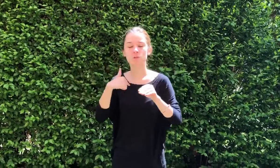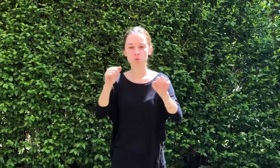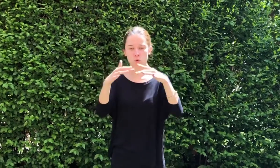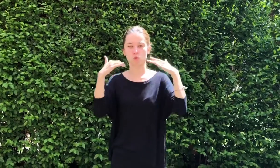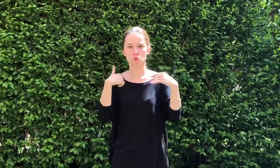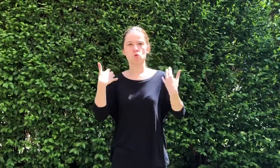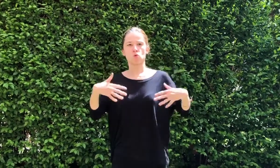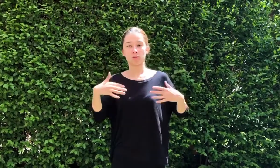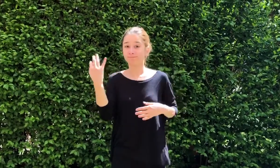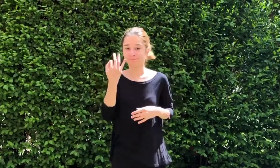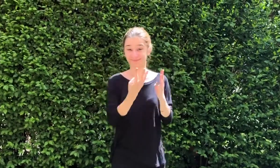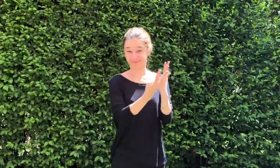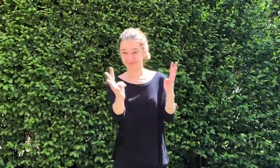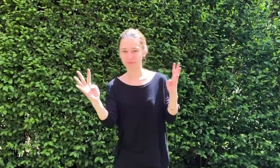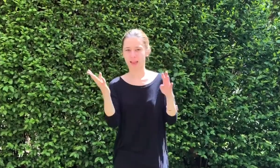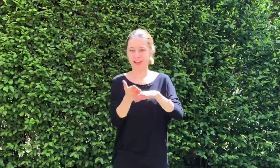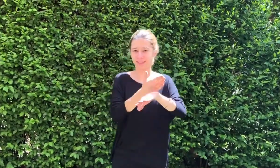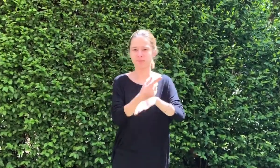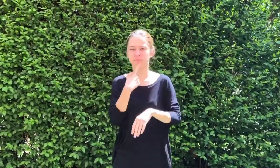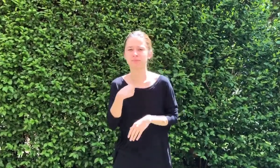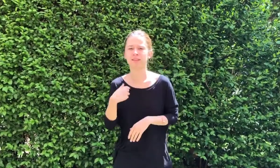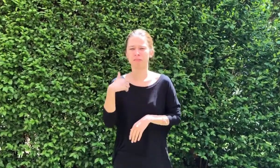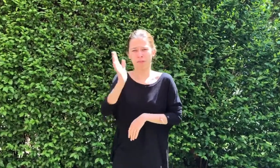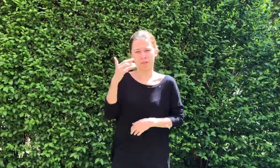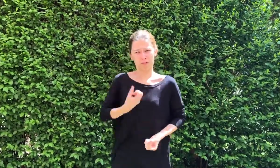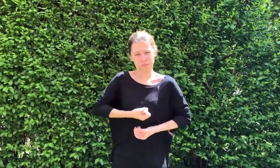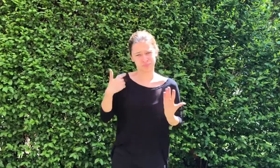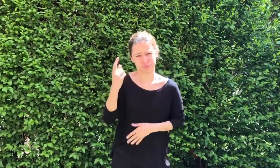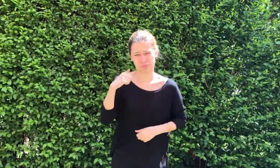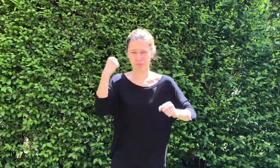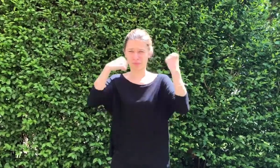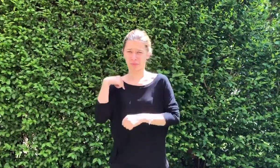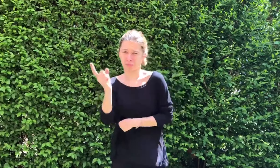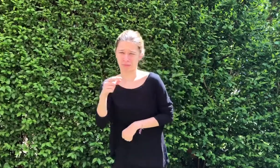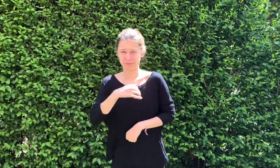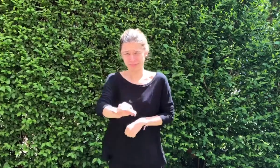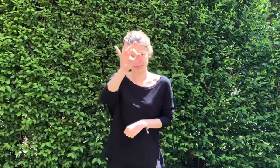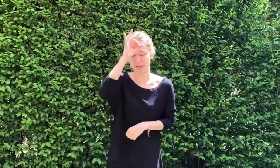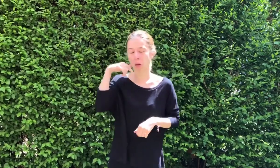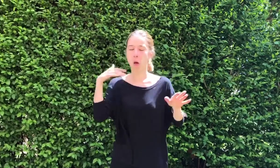Durante la formación me ha impactado que al principio lxs participantes se infravalorasen diciendo que no sabían improvisar, ni actuar, ni se veían capaces.